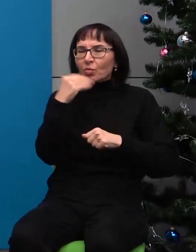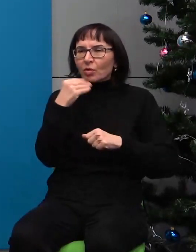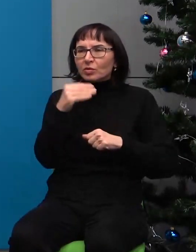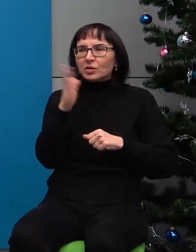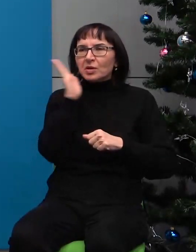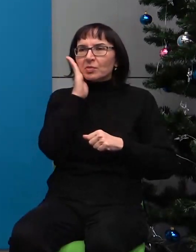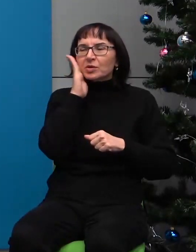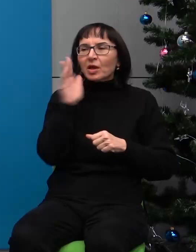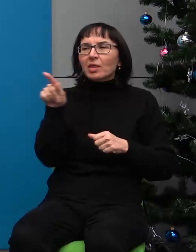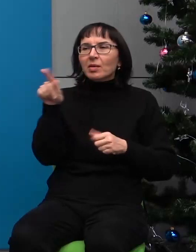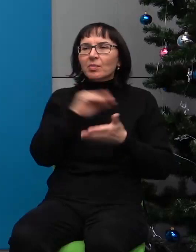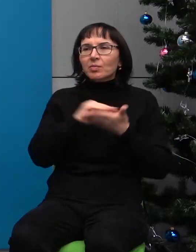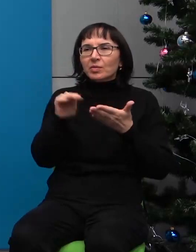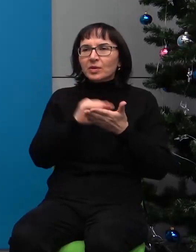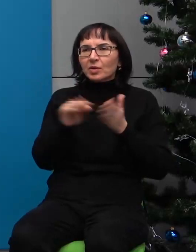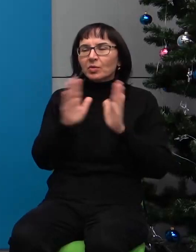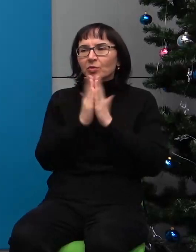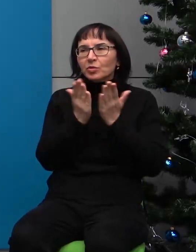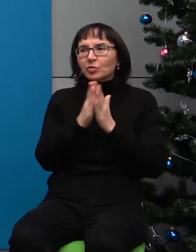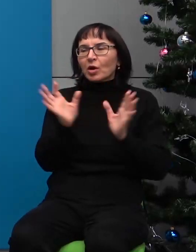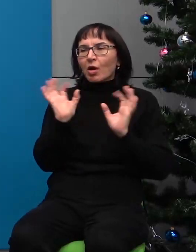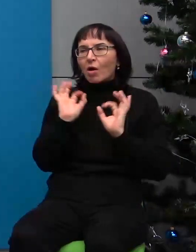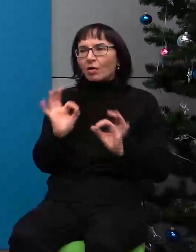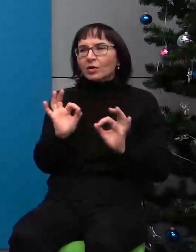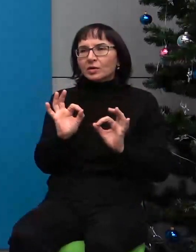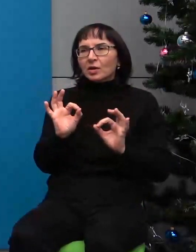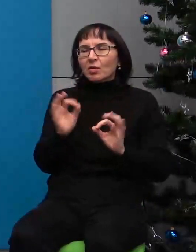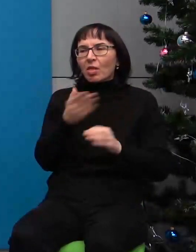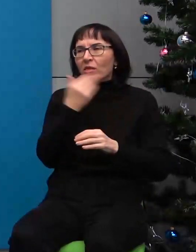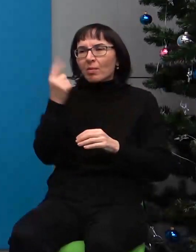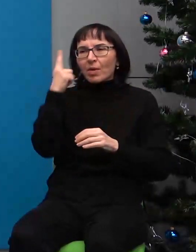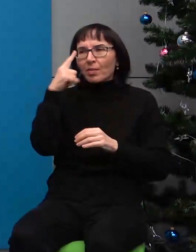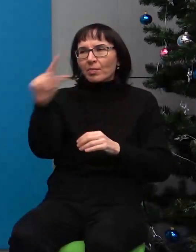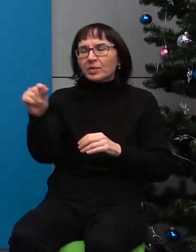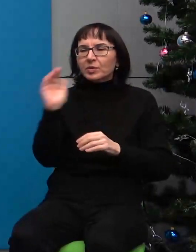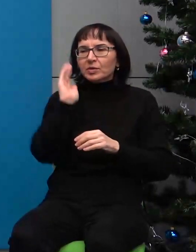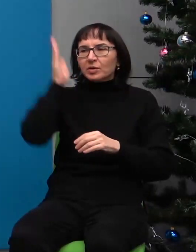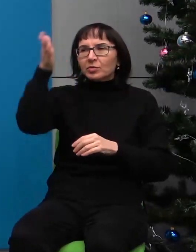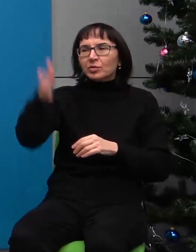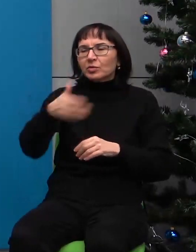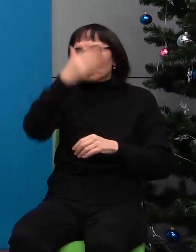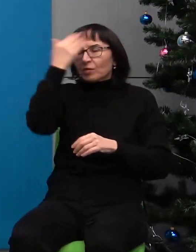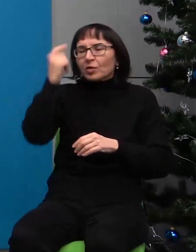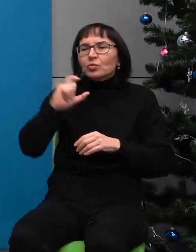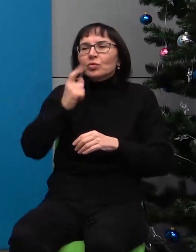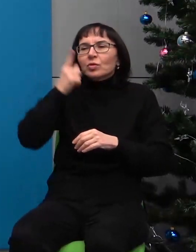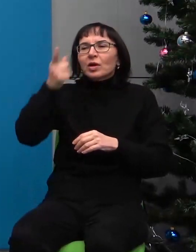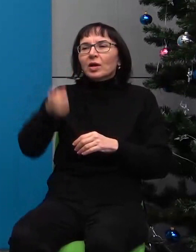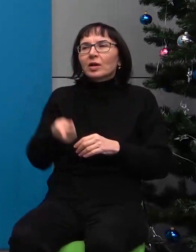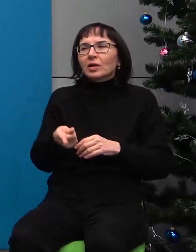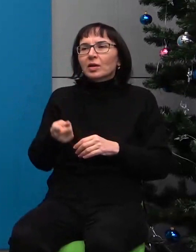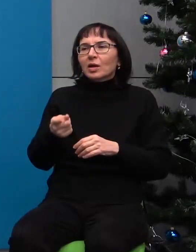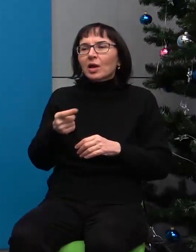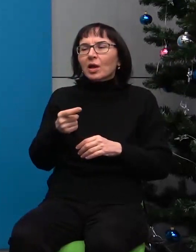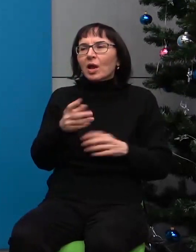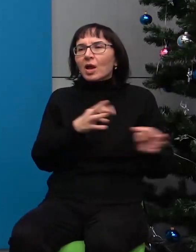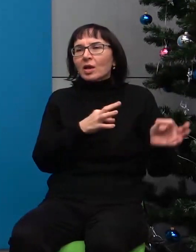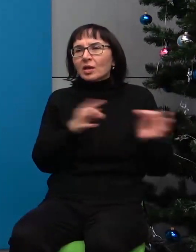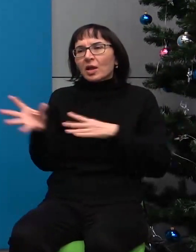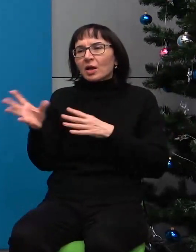i tam właśnie pisałem książkę no i się nagle okazało, że nie bardzo są perspektywy na przyszłość, nie wiadomo co dalej. I wtedy nagle się pojawił pomysł